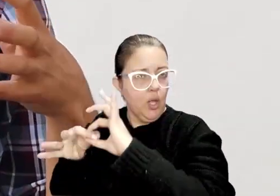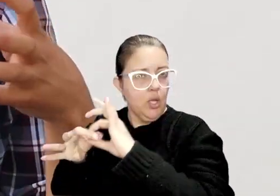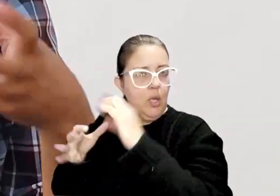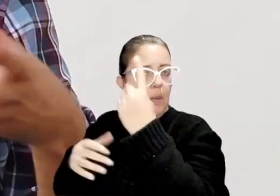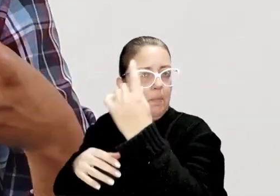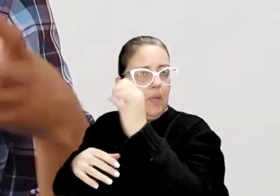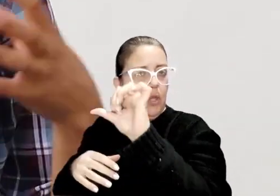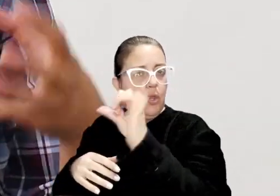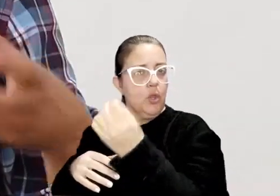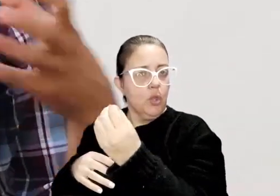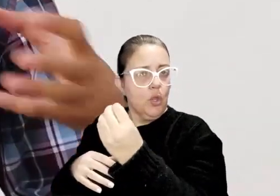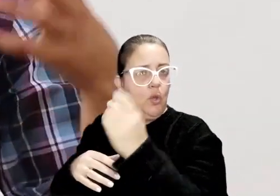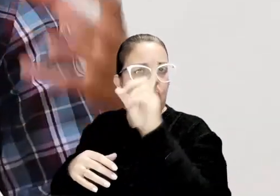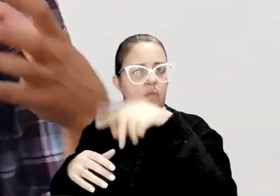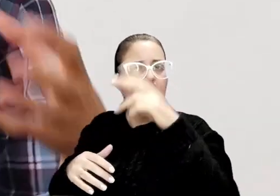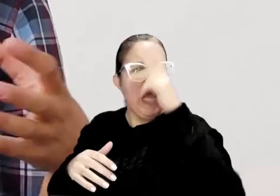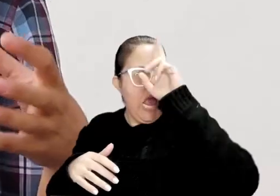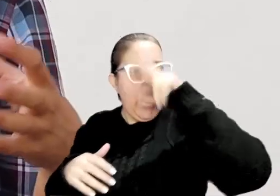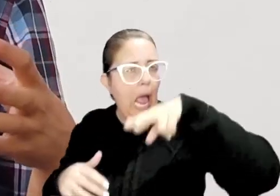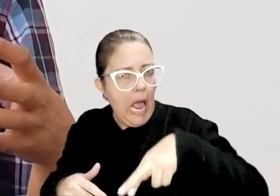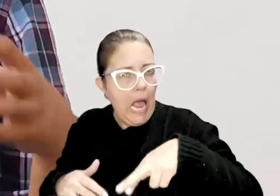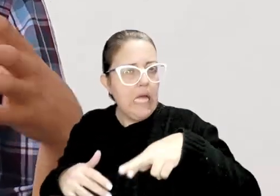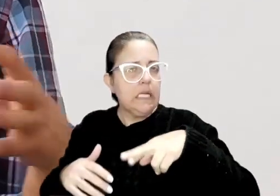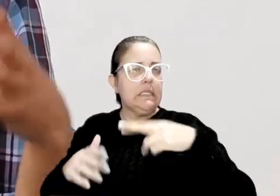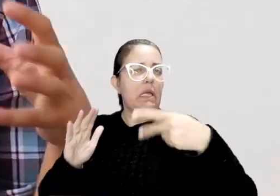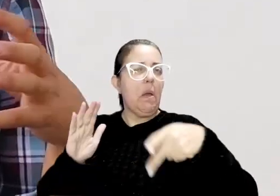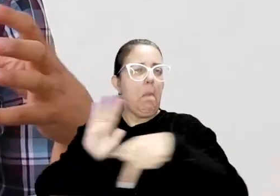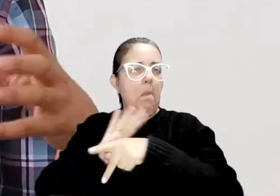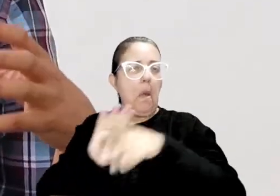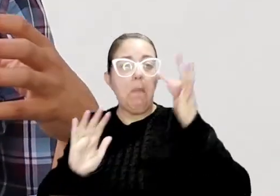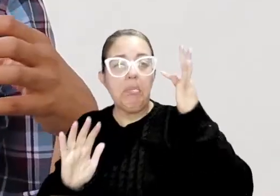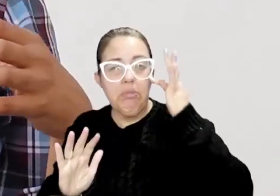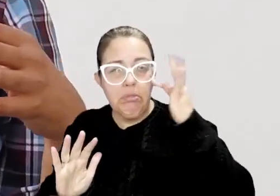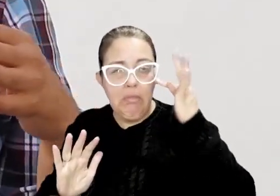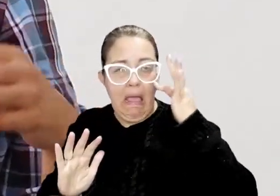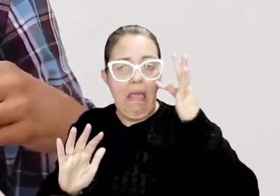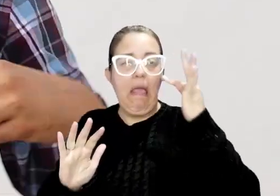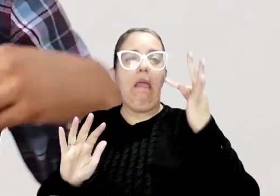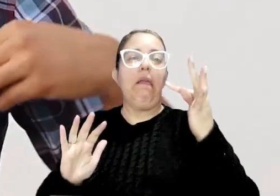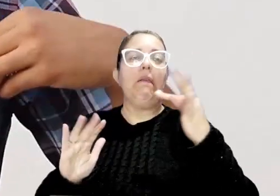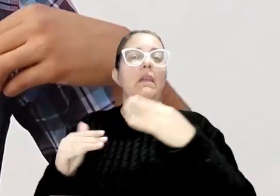um modelo de de processamento de informações ou seja esse modelo diz que se você fornecer